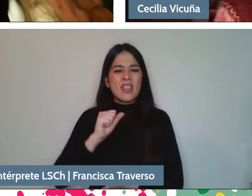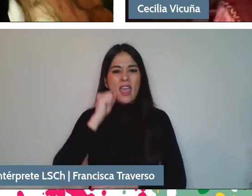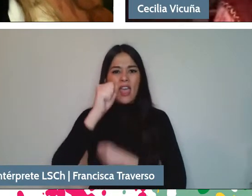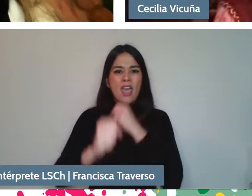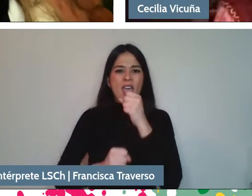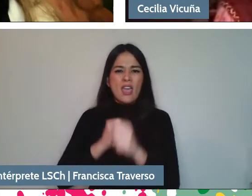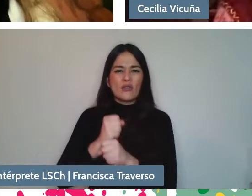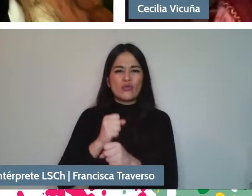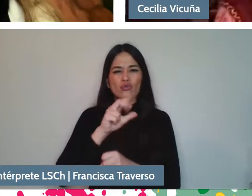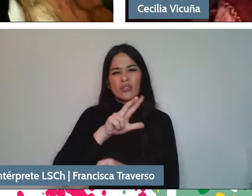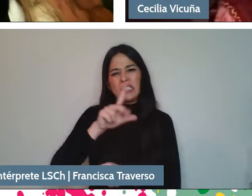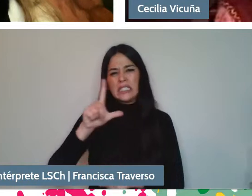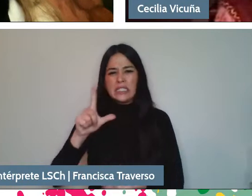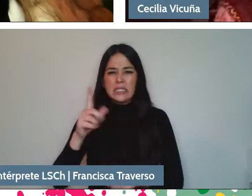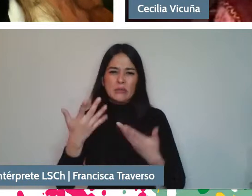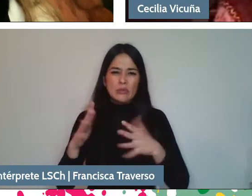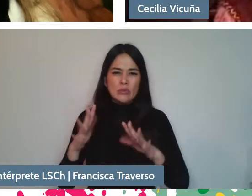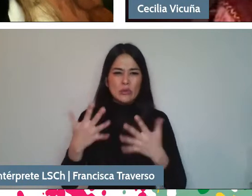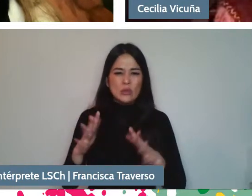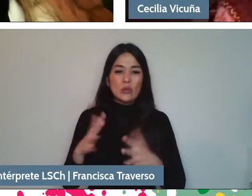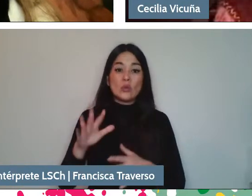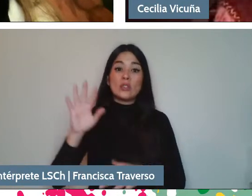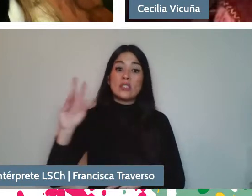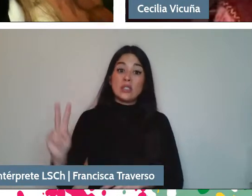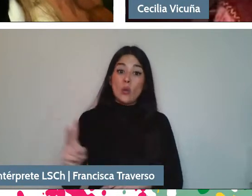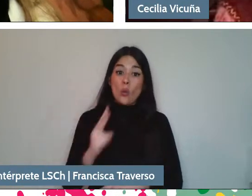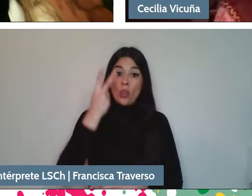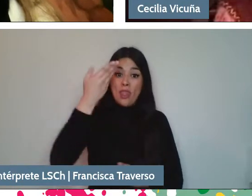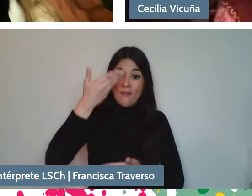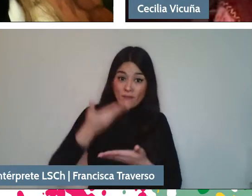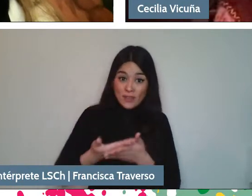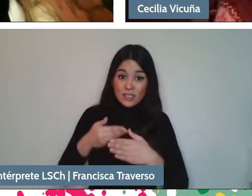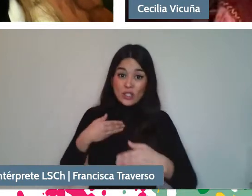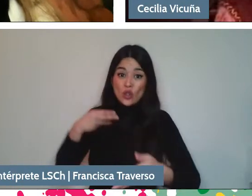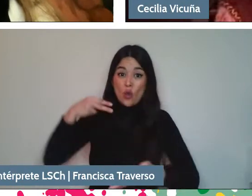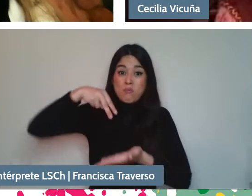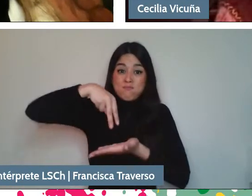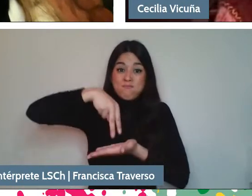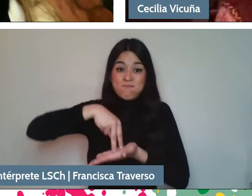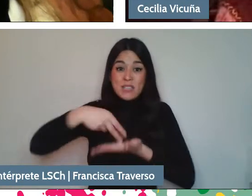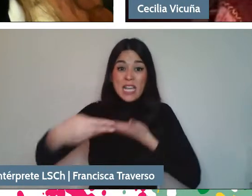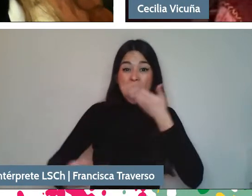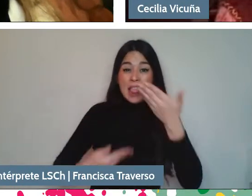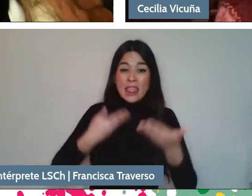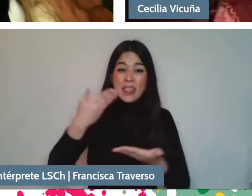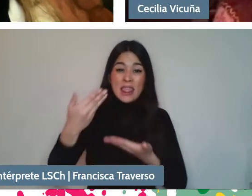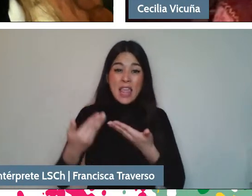Y la segunda vez que cante asi fue en Buenos Aires y estaba en el público Leda Valladares